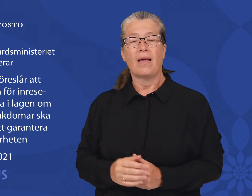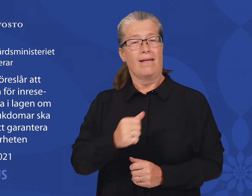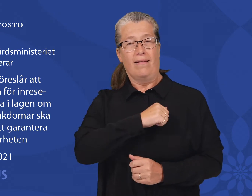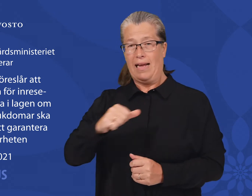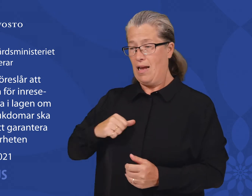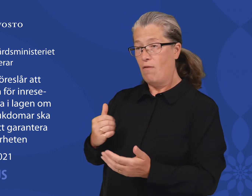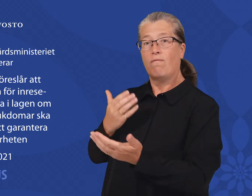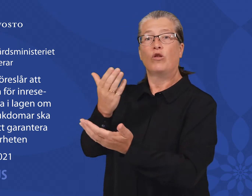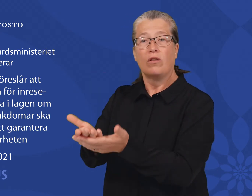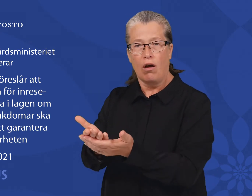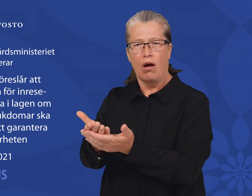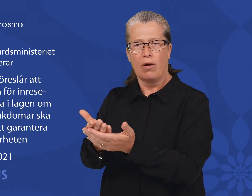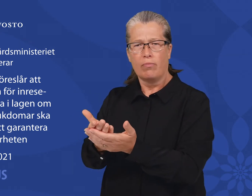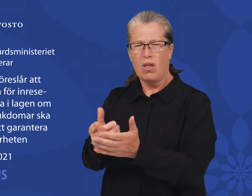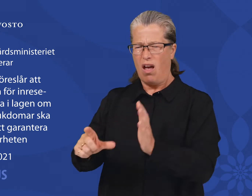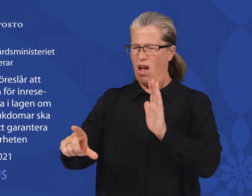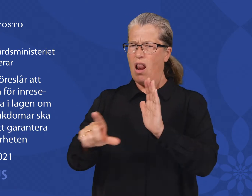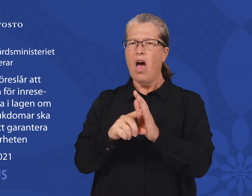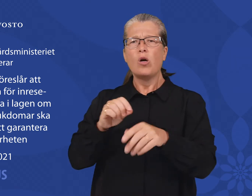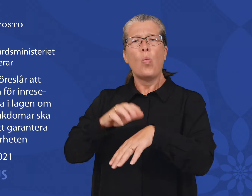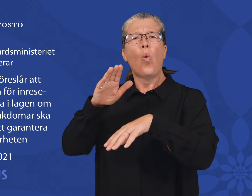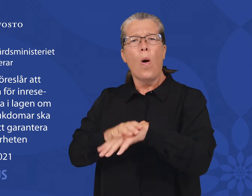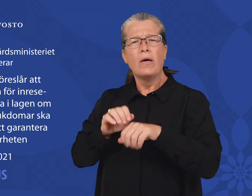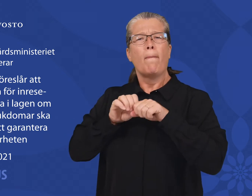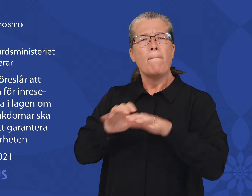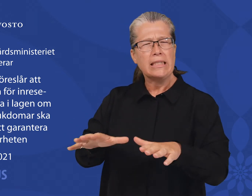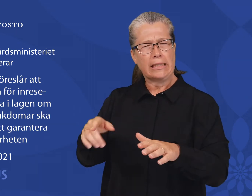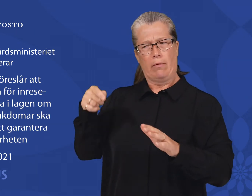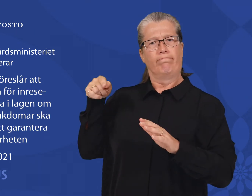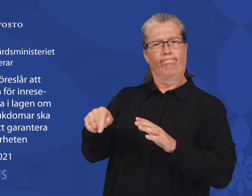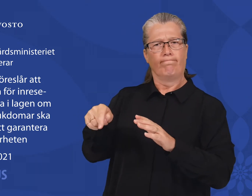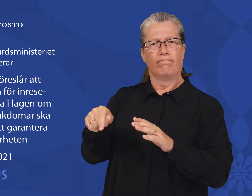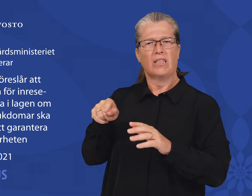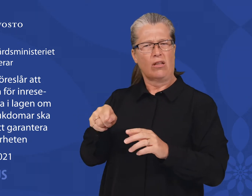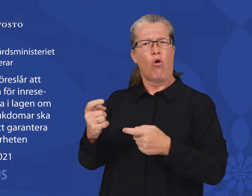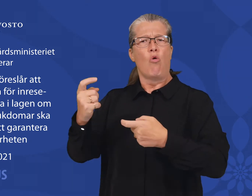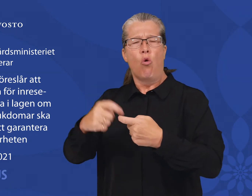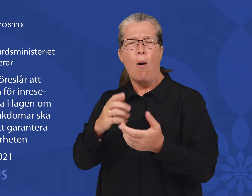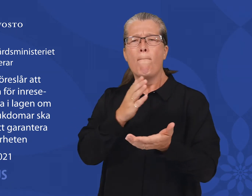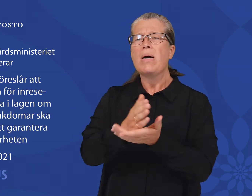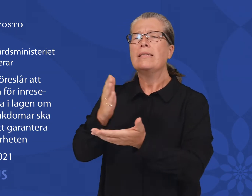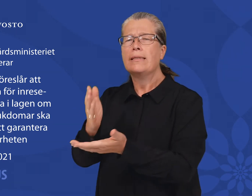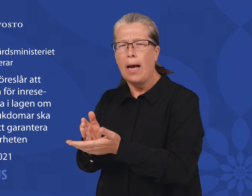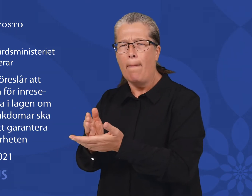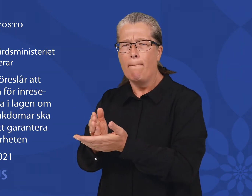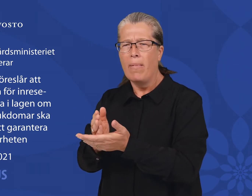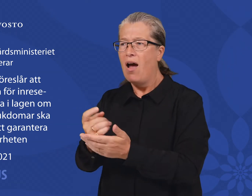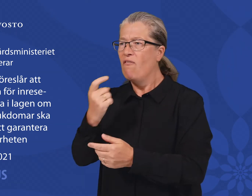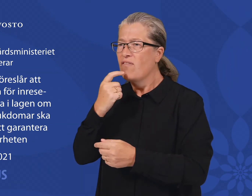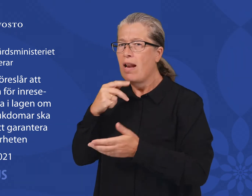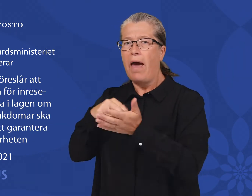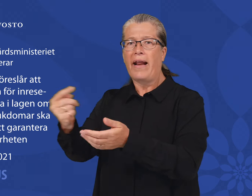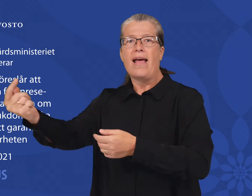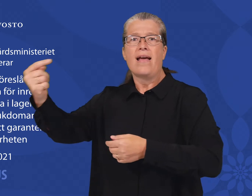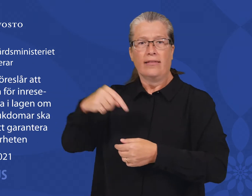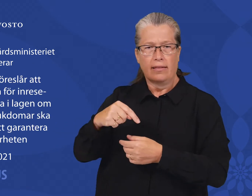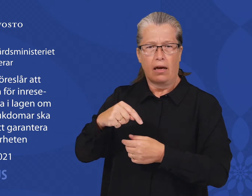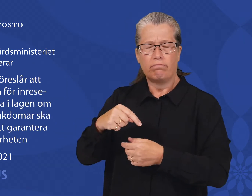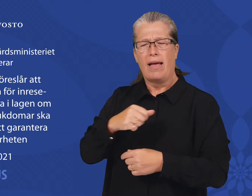Regeringen föreslår att giltighetstiden för inresebestämmelserna i lagen om -